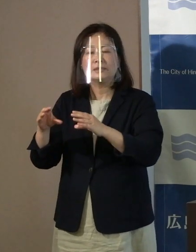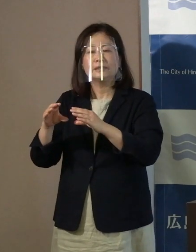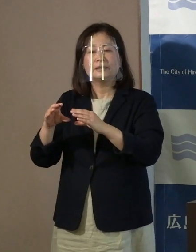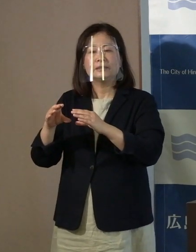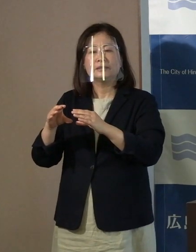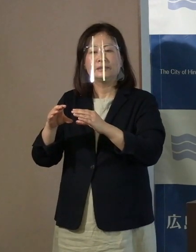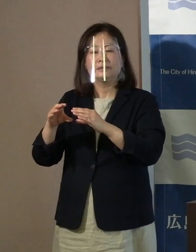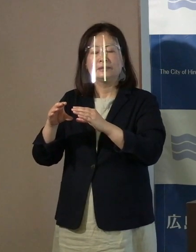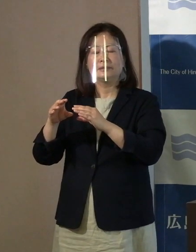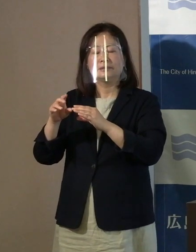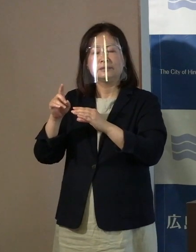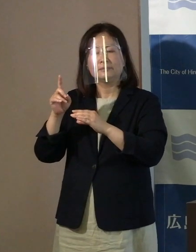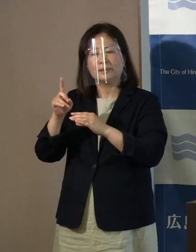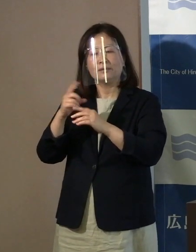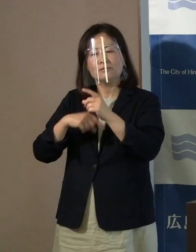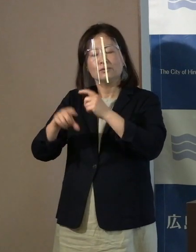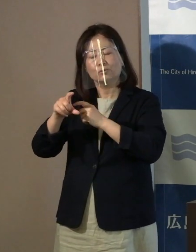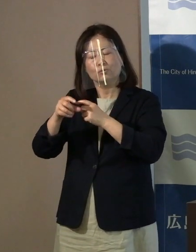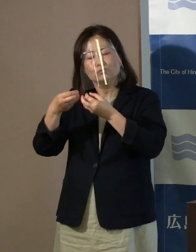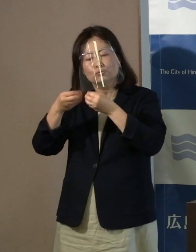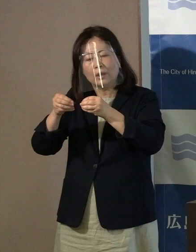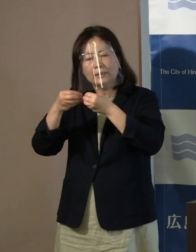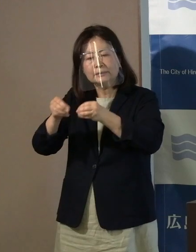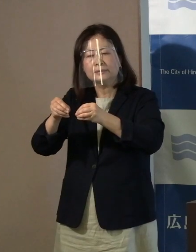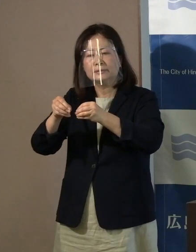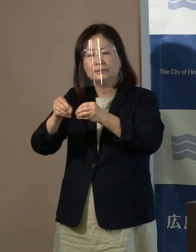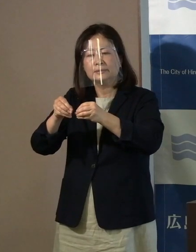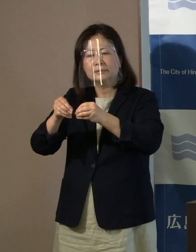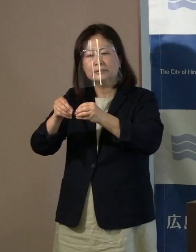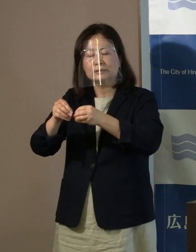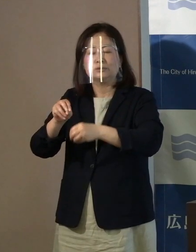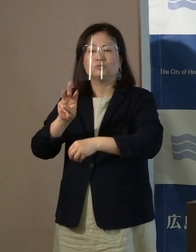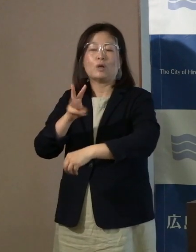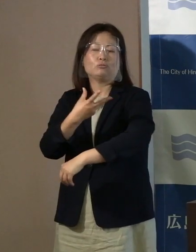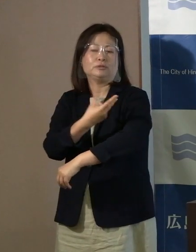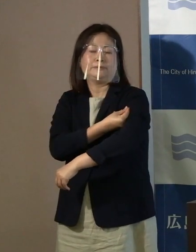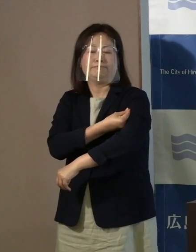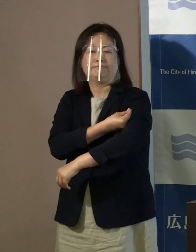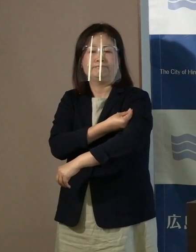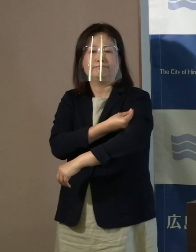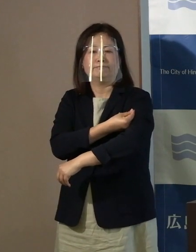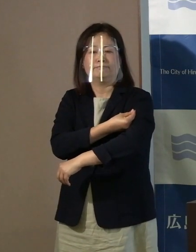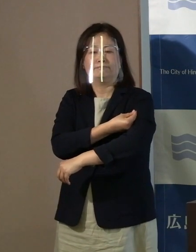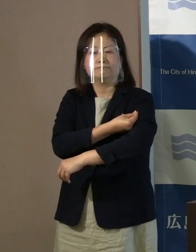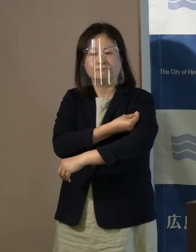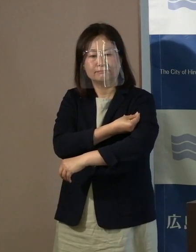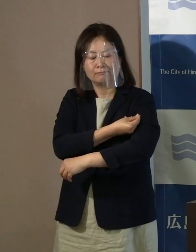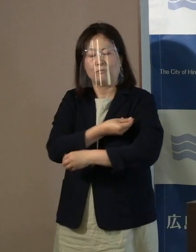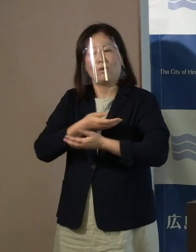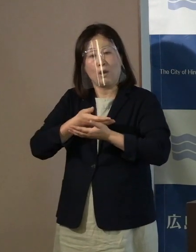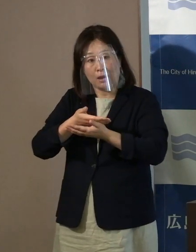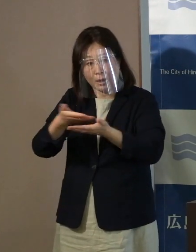より詳細なワクチンの配付予定､